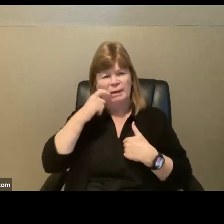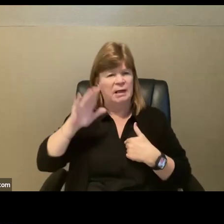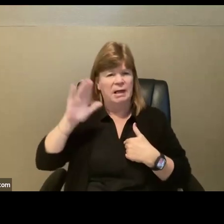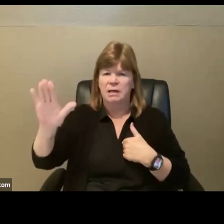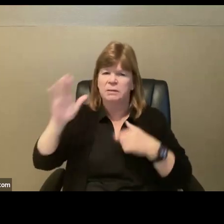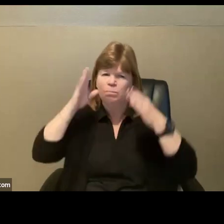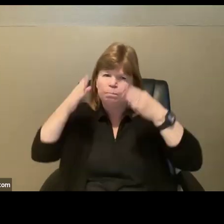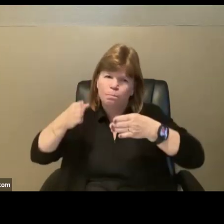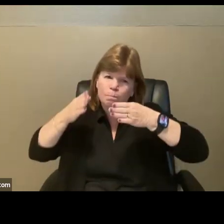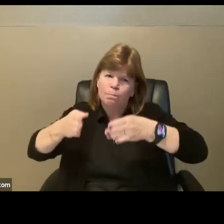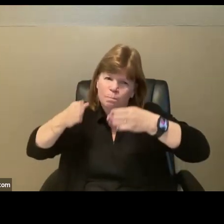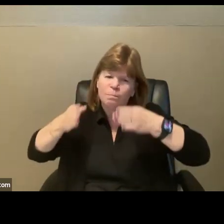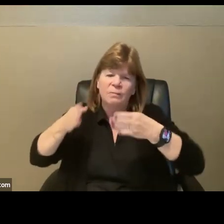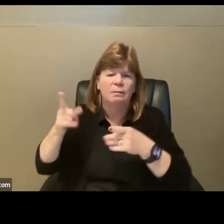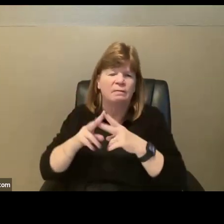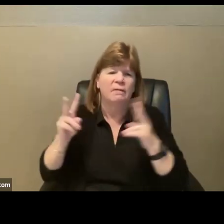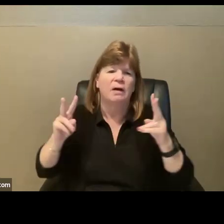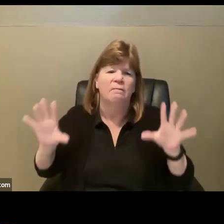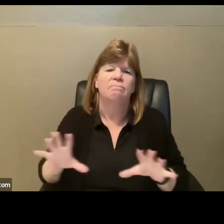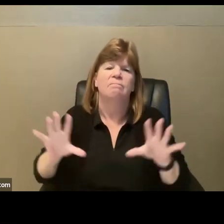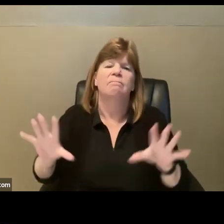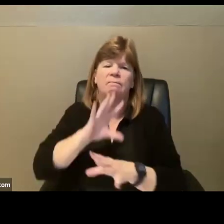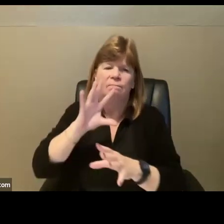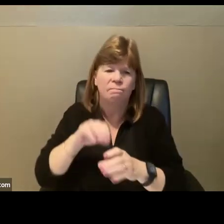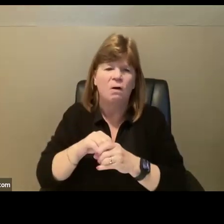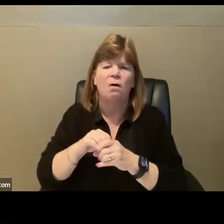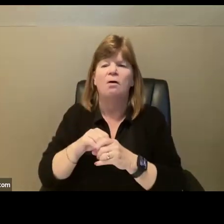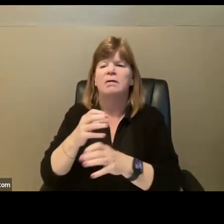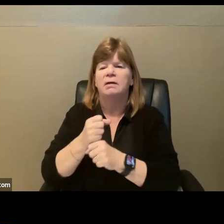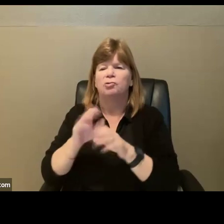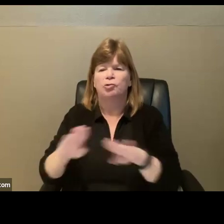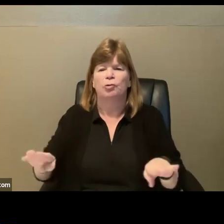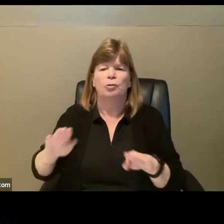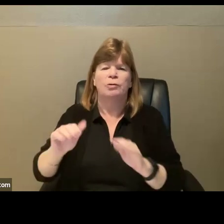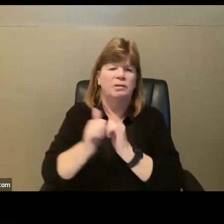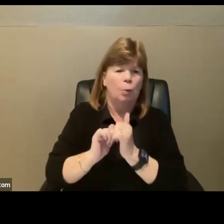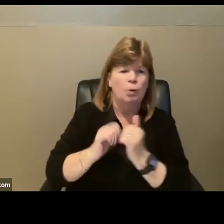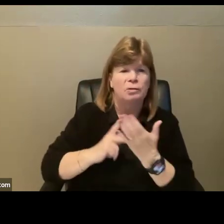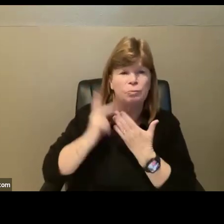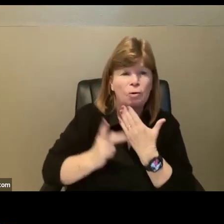Era muy activo consiguiendo programas deportivos adaptados para niños